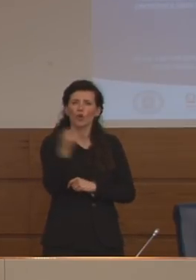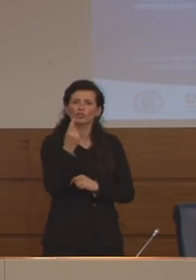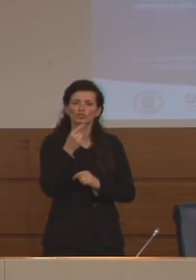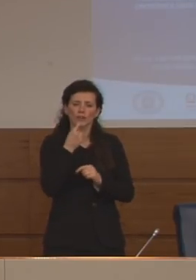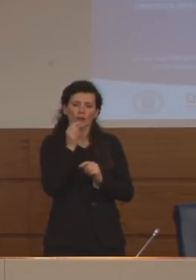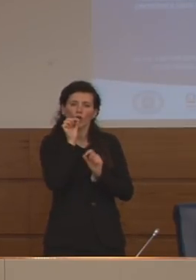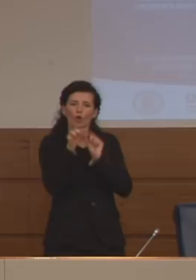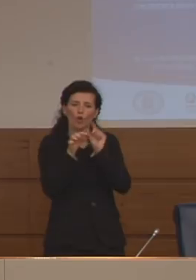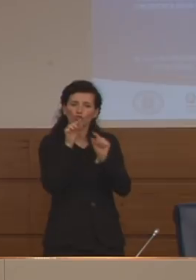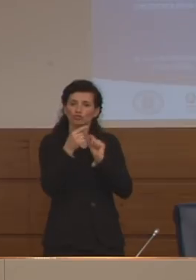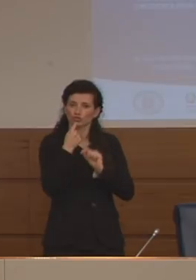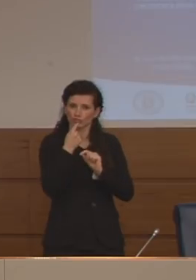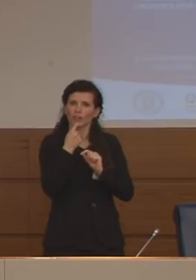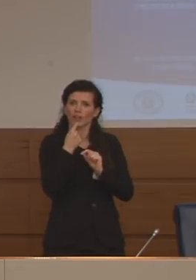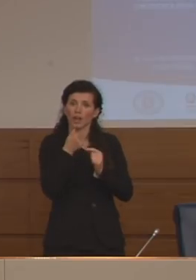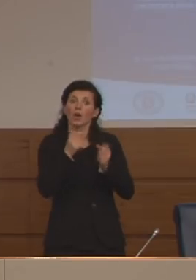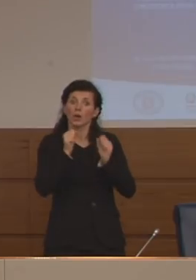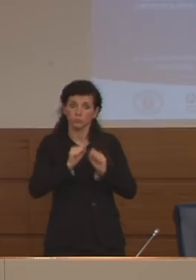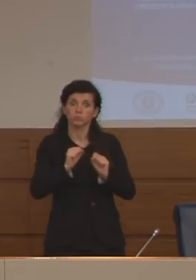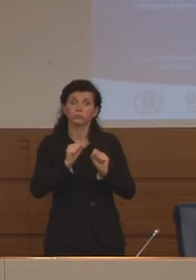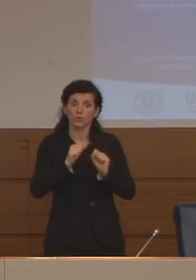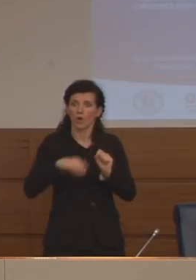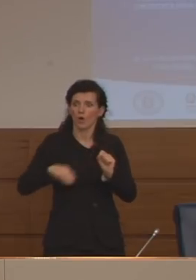E questo potrebbe avvenire eventualmente laddove ci fossero delle persone